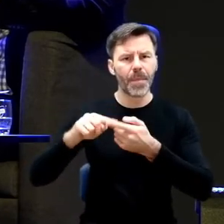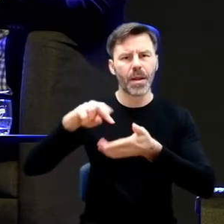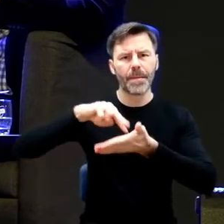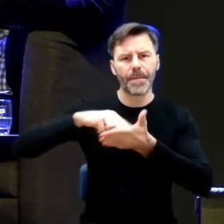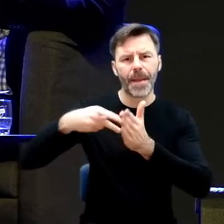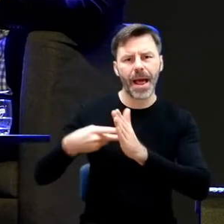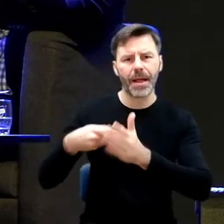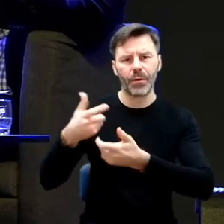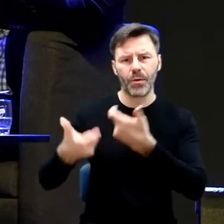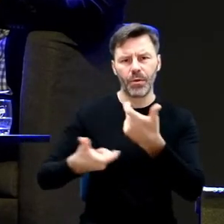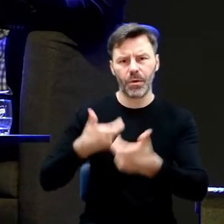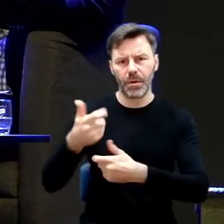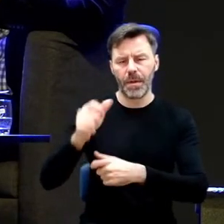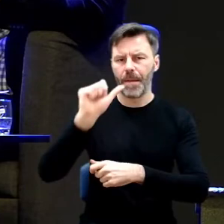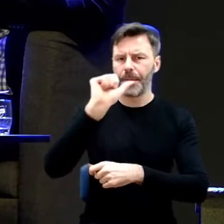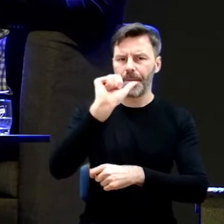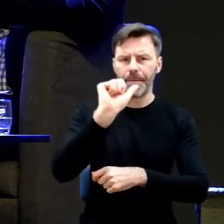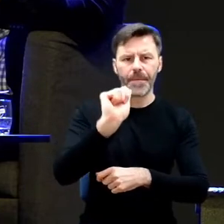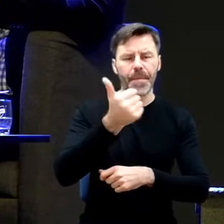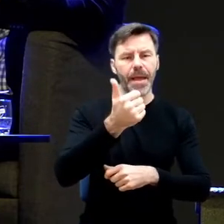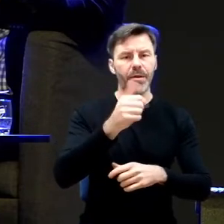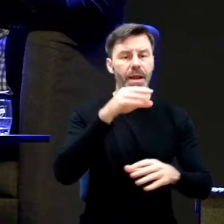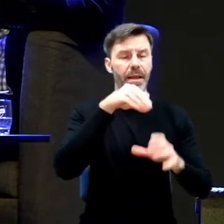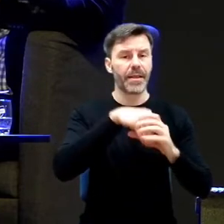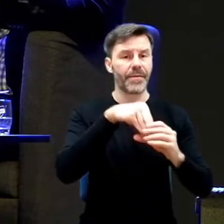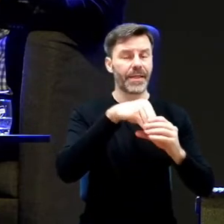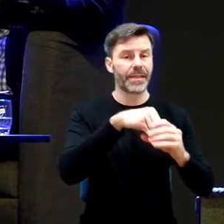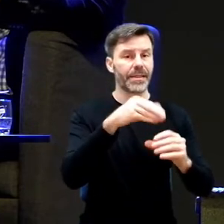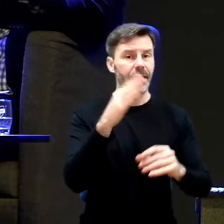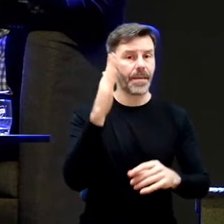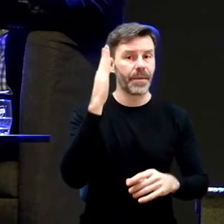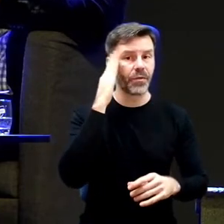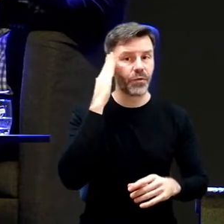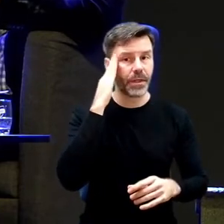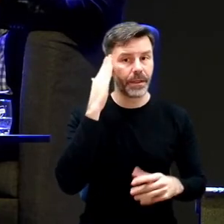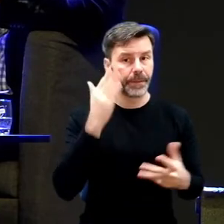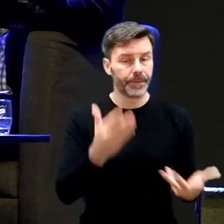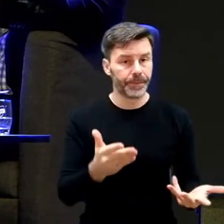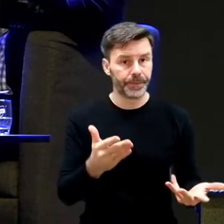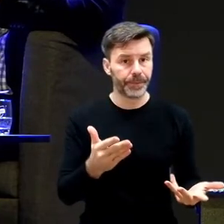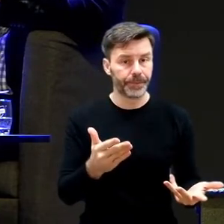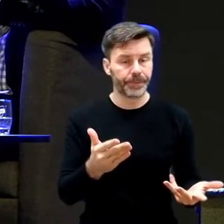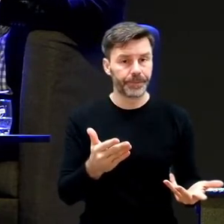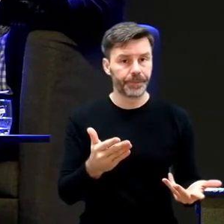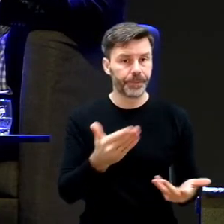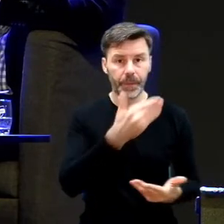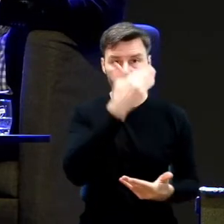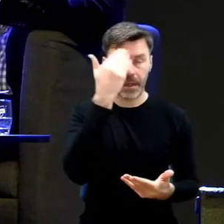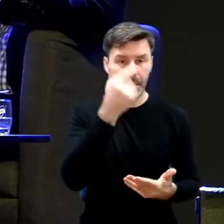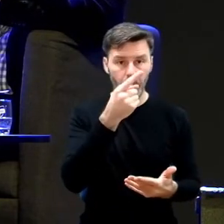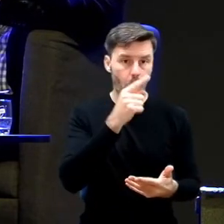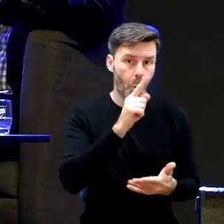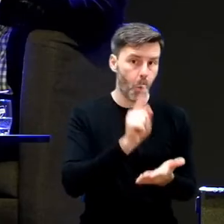inwestycję mieszkaniową, no nie wiadomo, czy zdąży. Ok, dziękuję bardzo za ten głos.